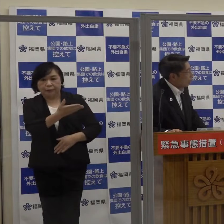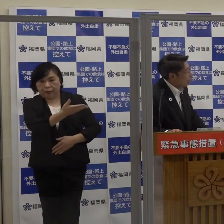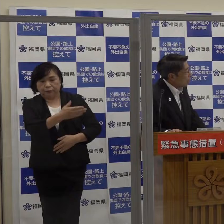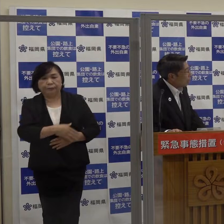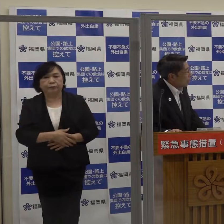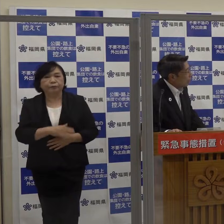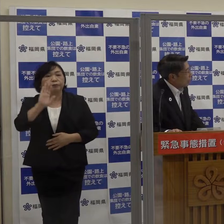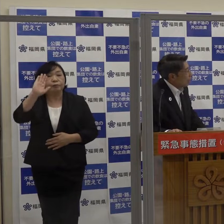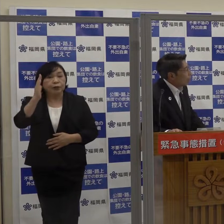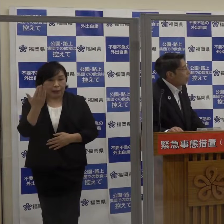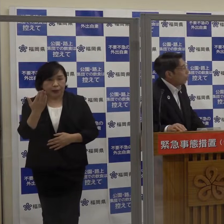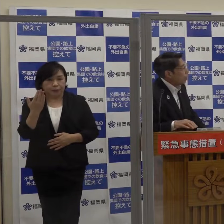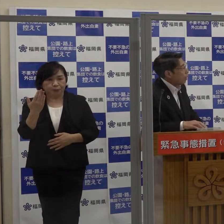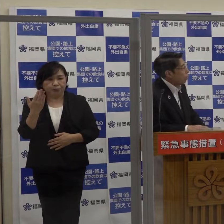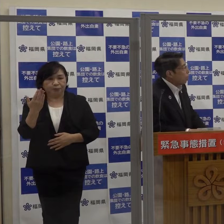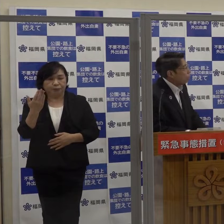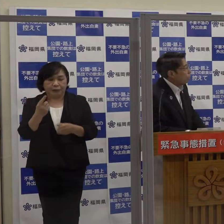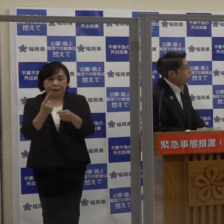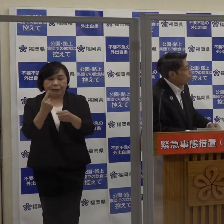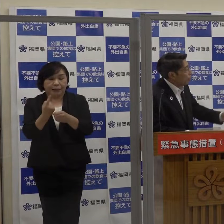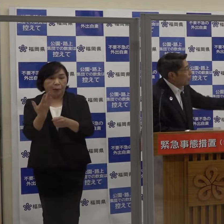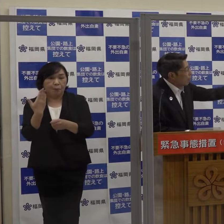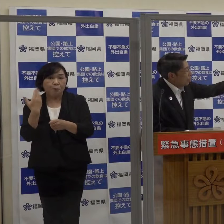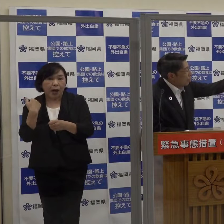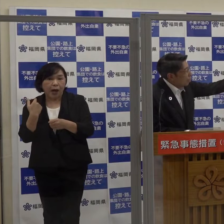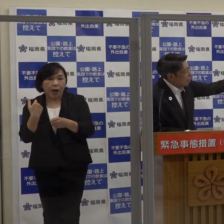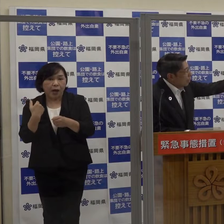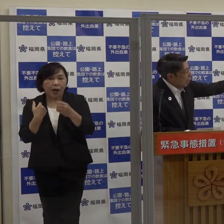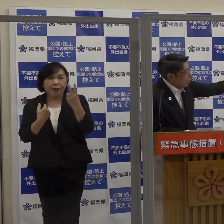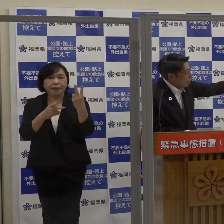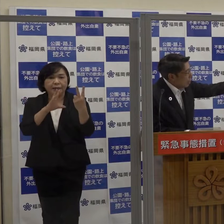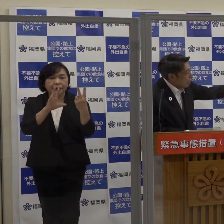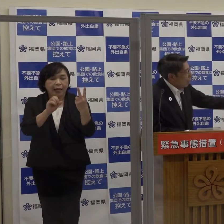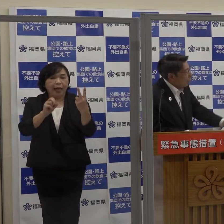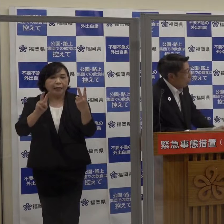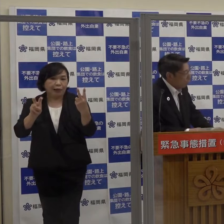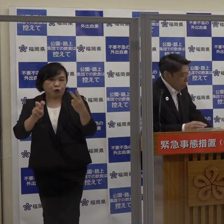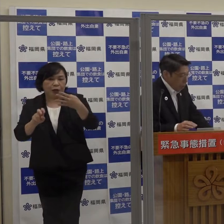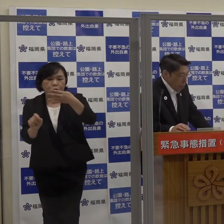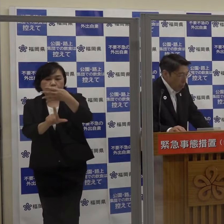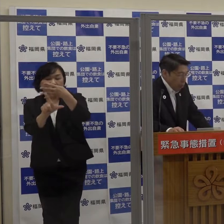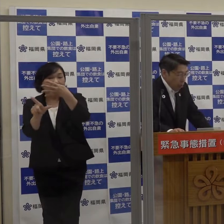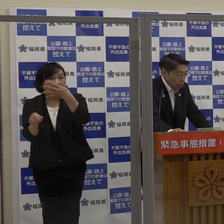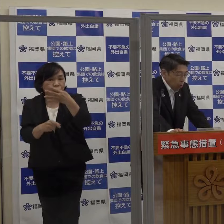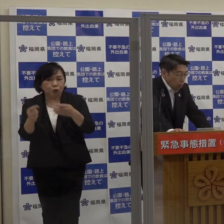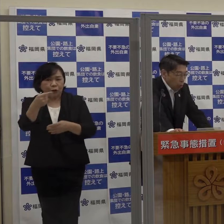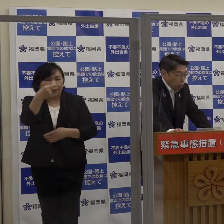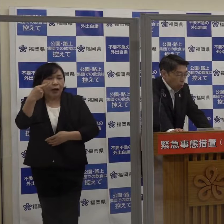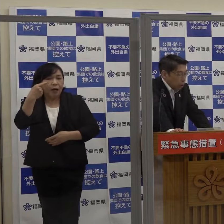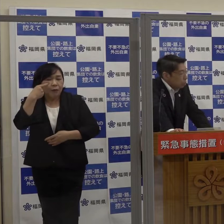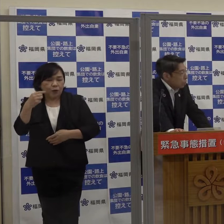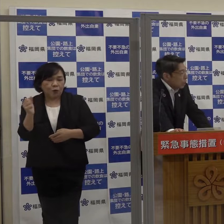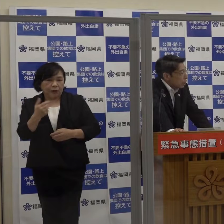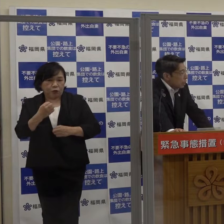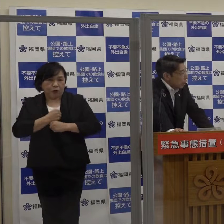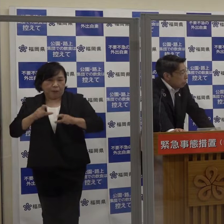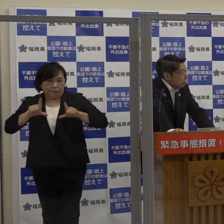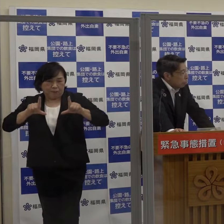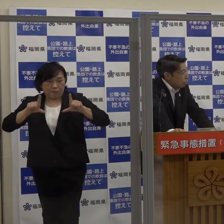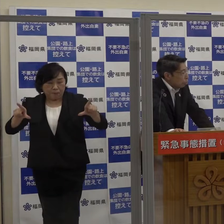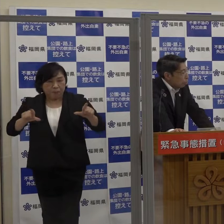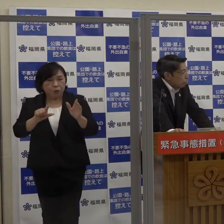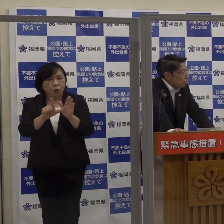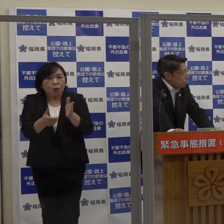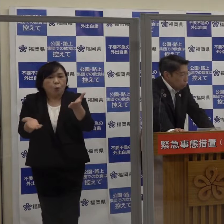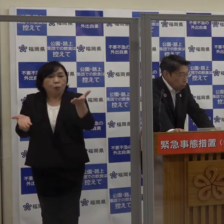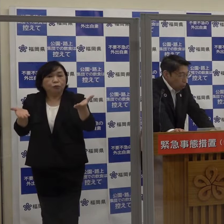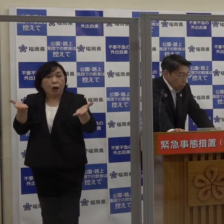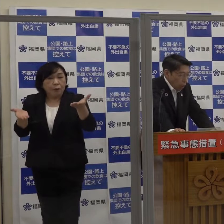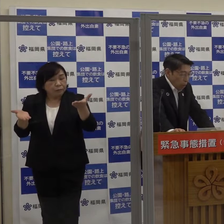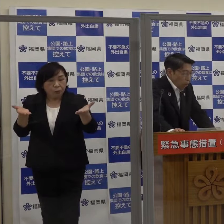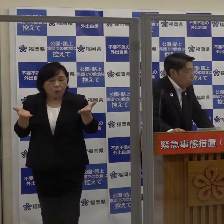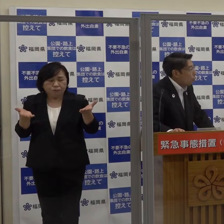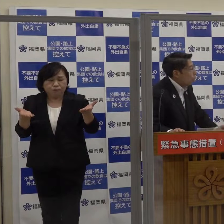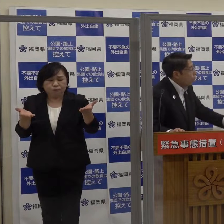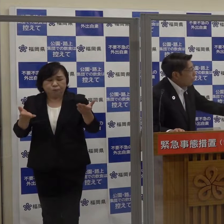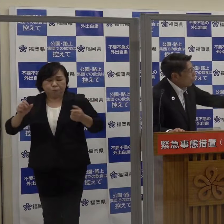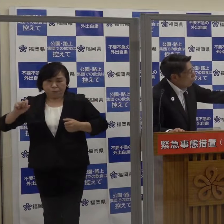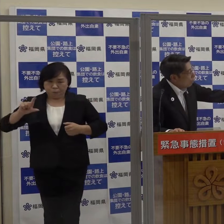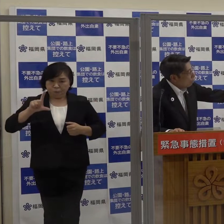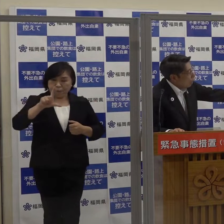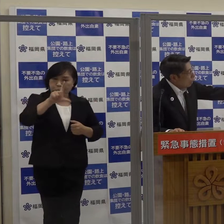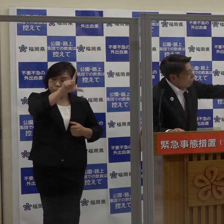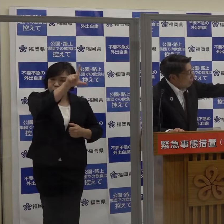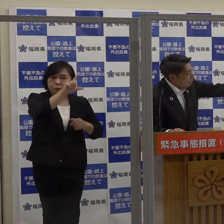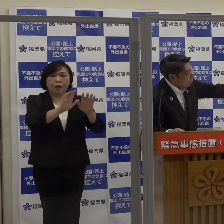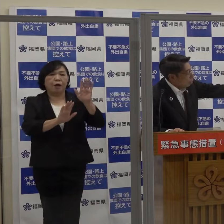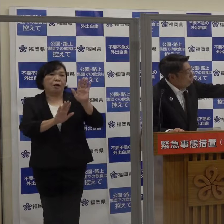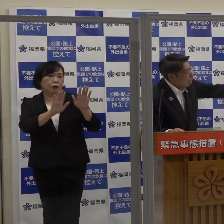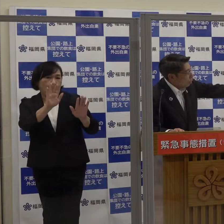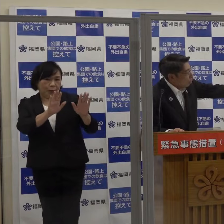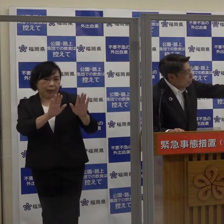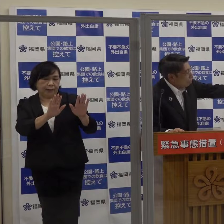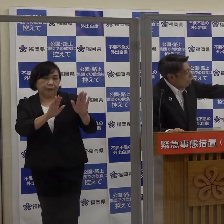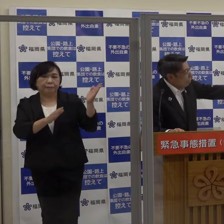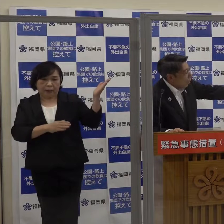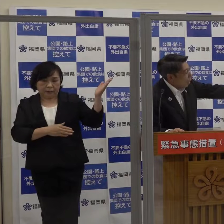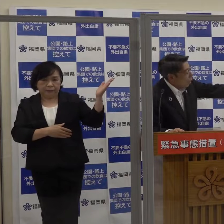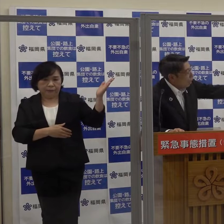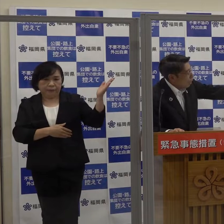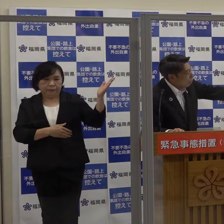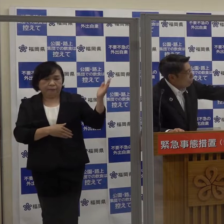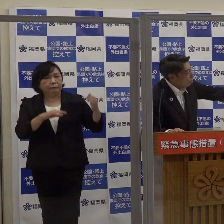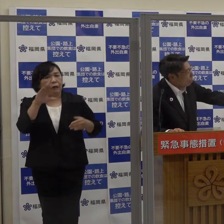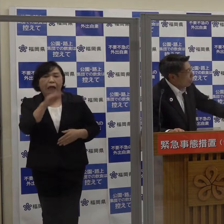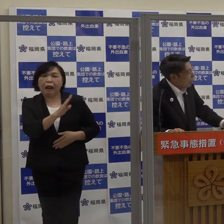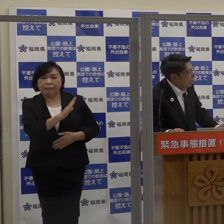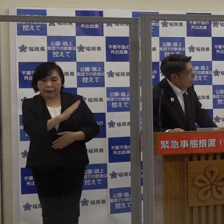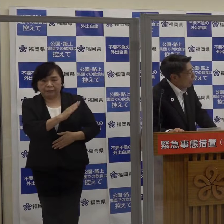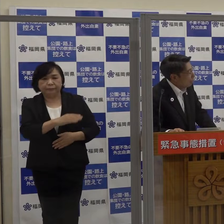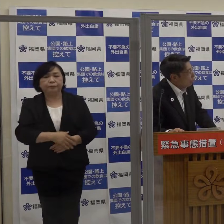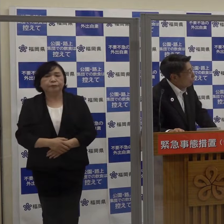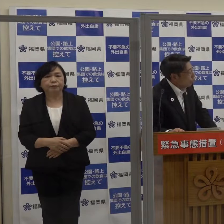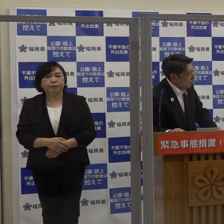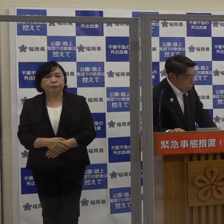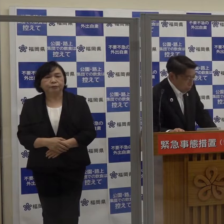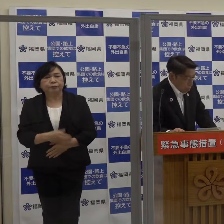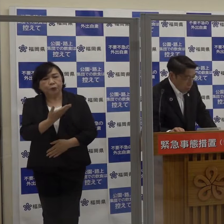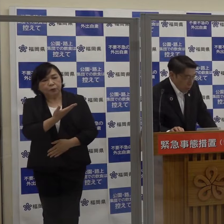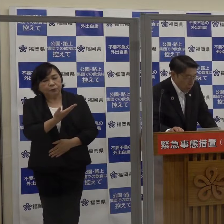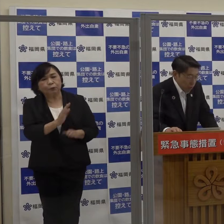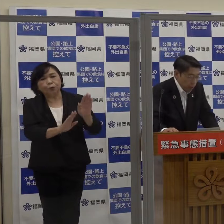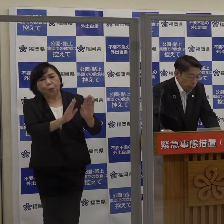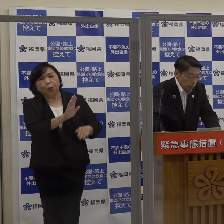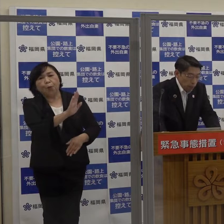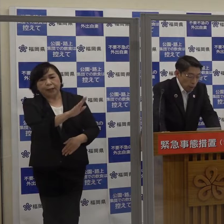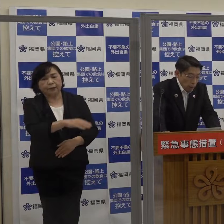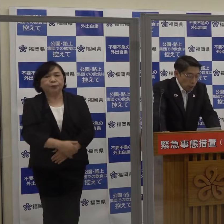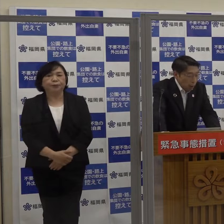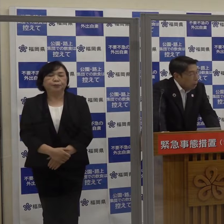しかし １年前の２０２０年４月 １回目の緊急事態宣言の時と比べると人出が大幅に増加しており 減っていません